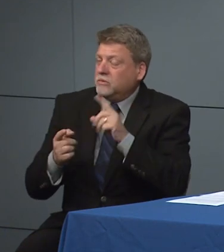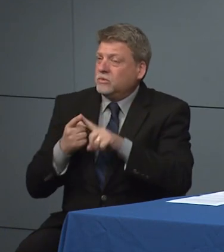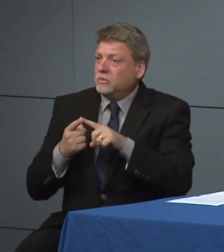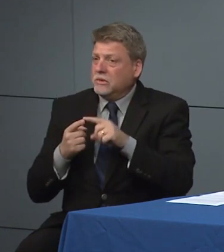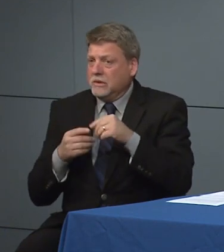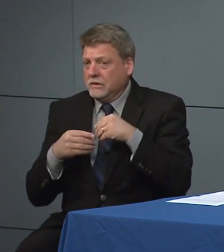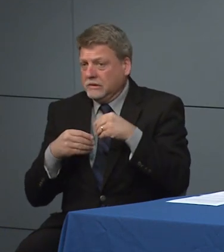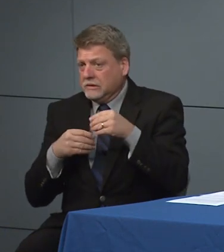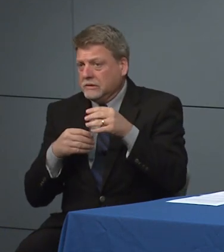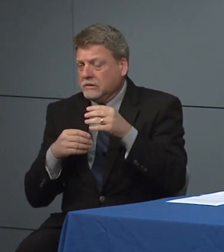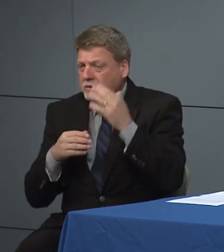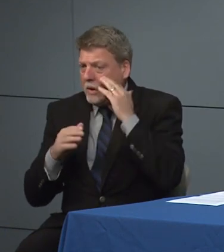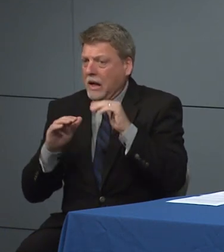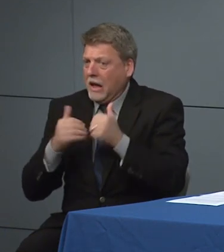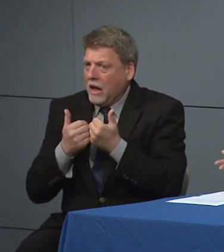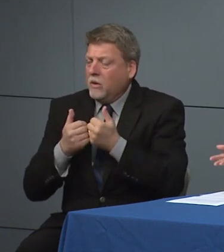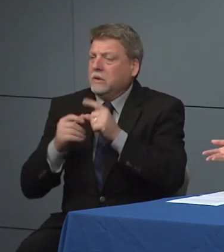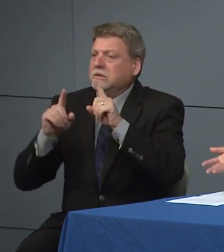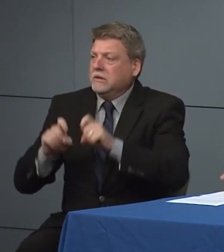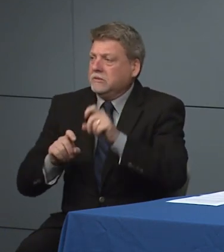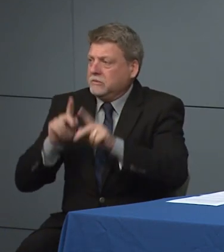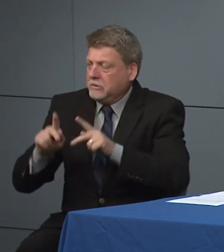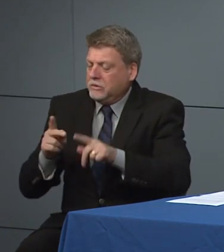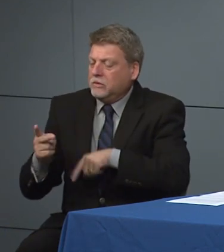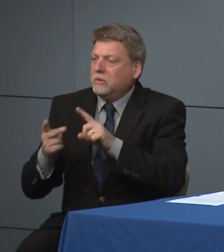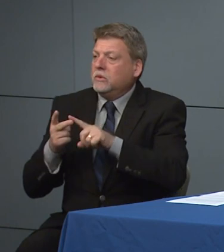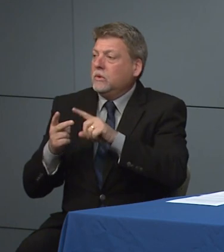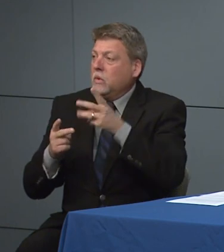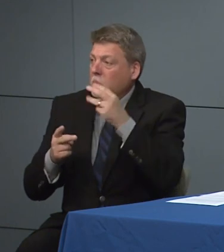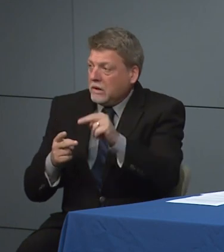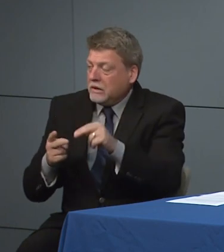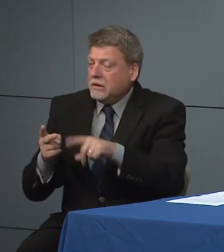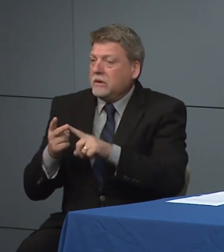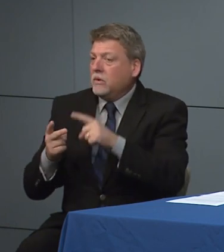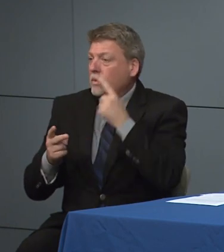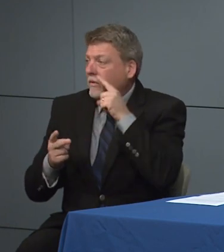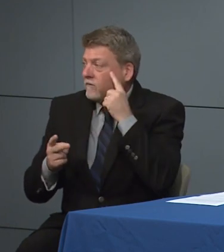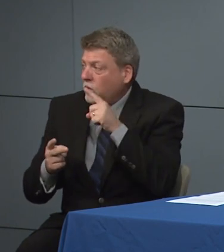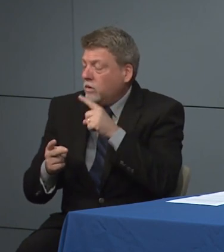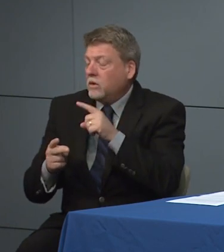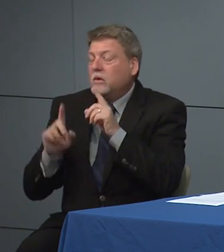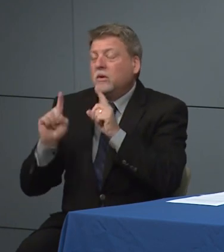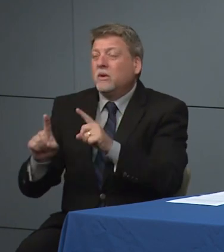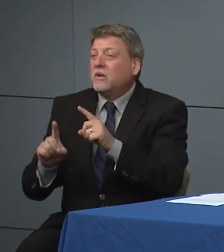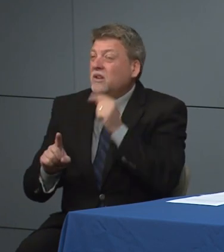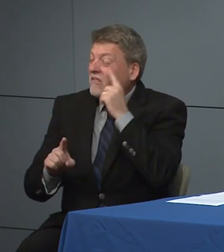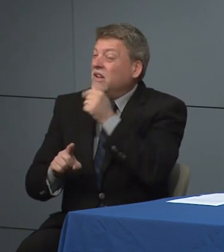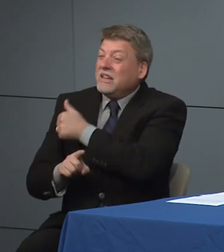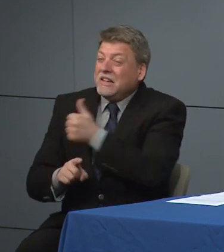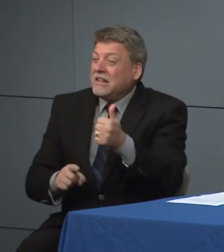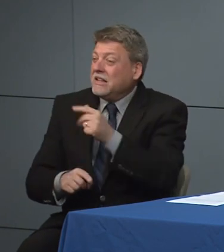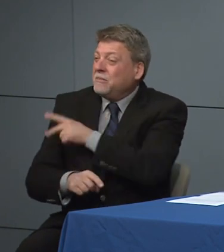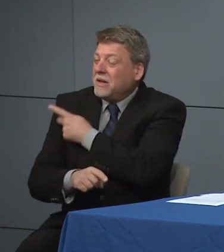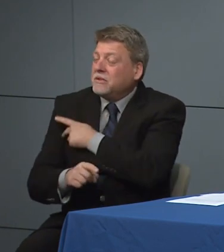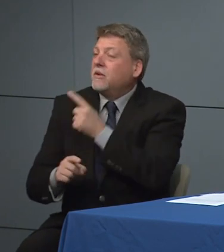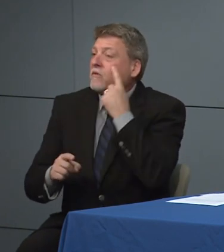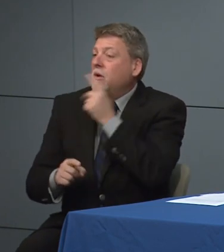iespana de Gary resolver como ofrecerlas y aumentar el acceso a las pruebas caro para los pacientes que cumplen los